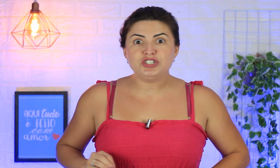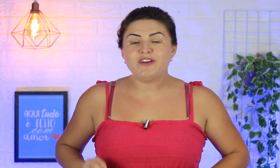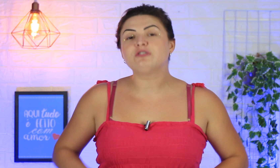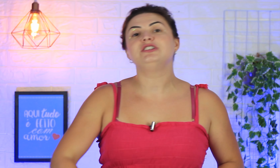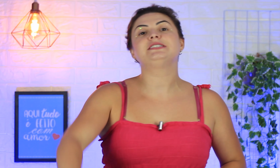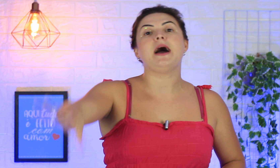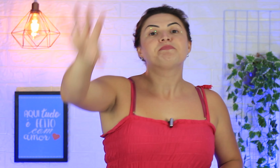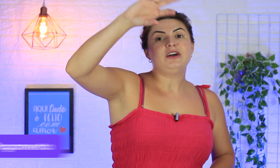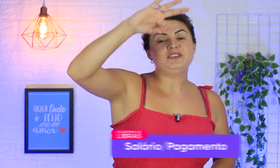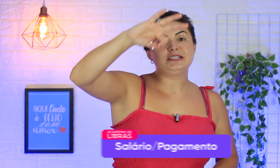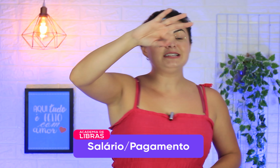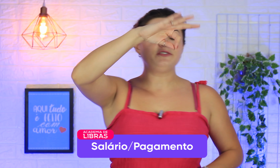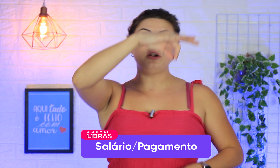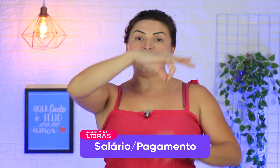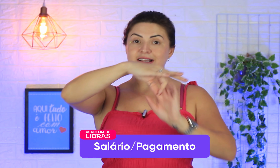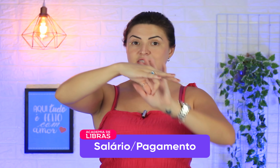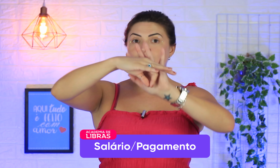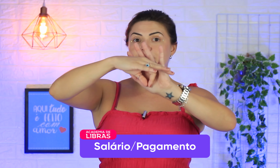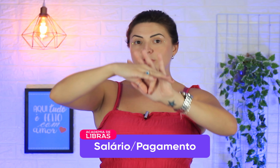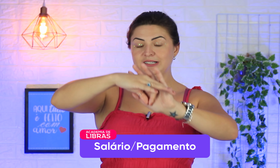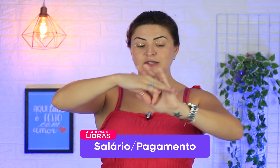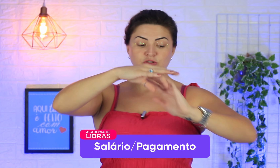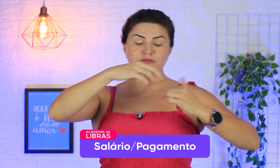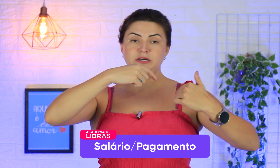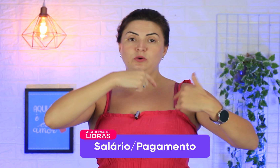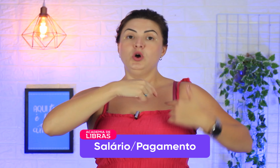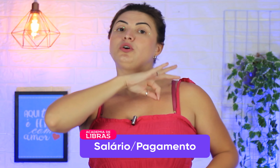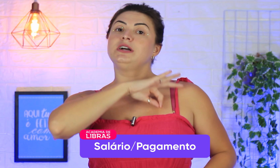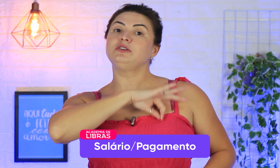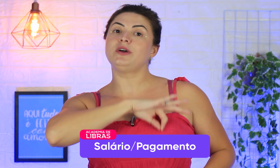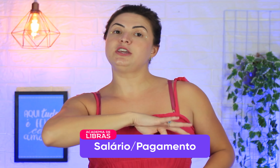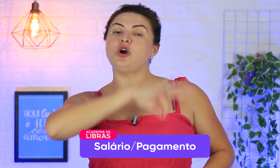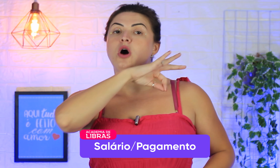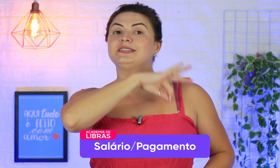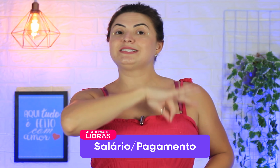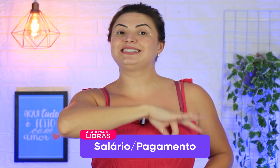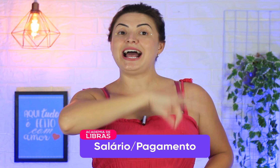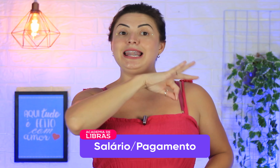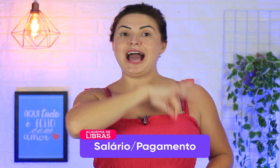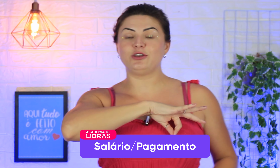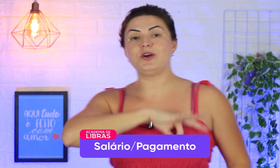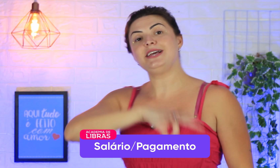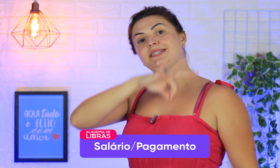a gente vai utilizar vai fazer dessa forma essa configuração de mão tocando aqui ó salário esse